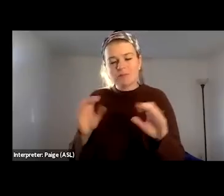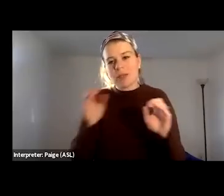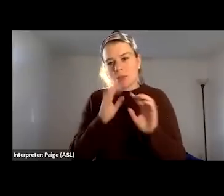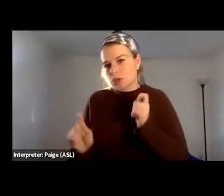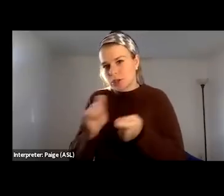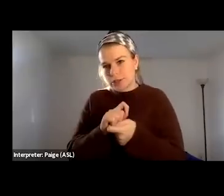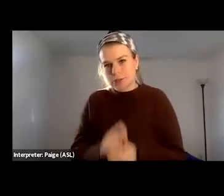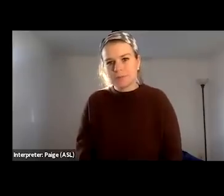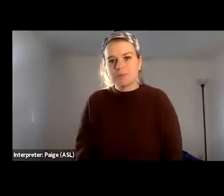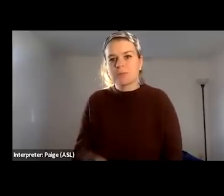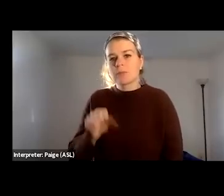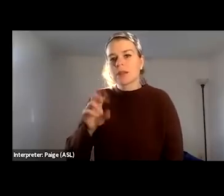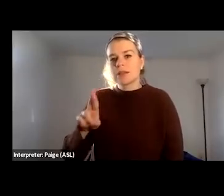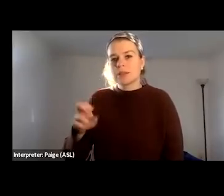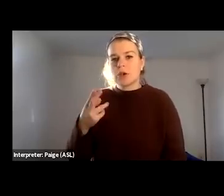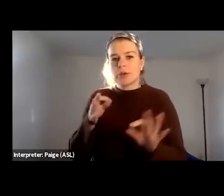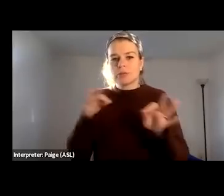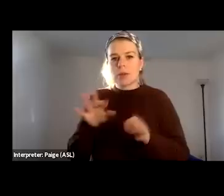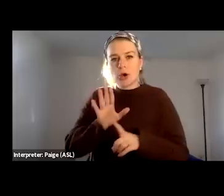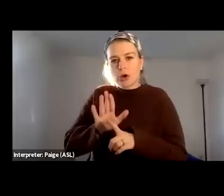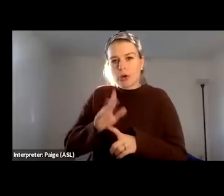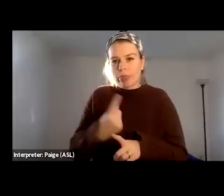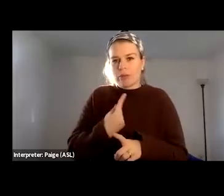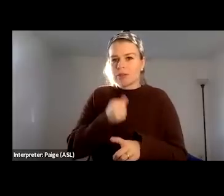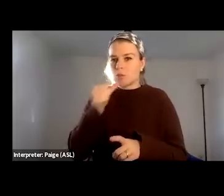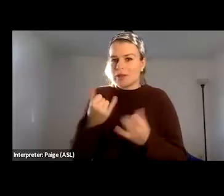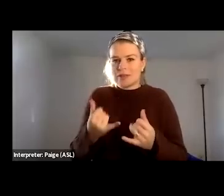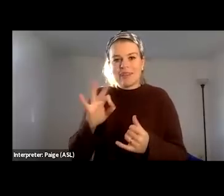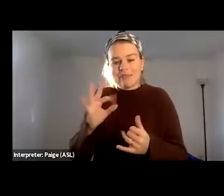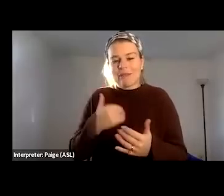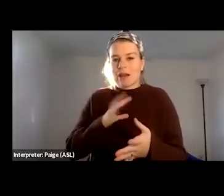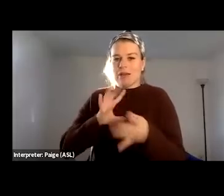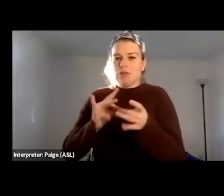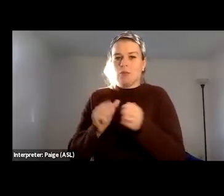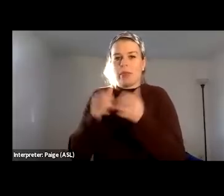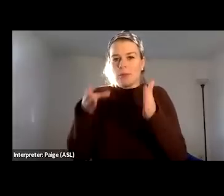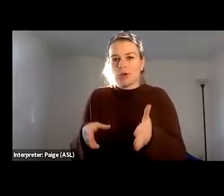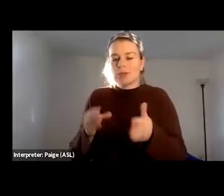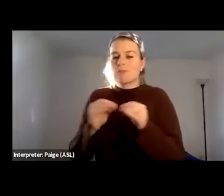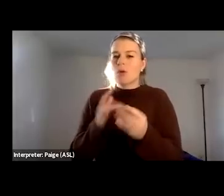Sarah describió que su soledad no existiría si tuviera una conexión con alguien a un nivel compasivo